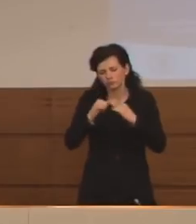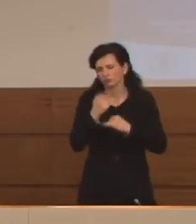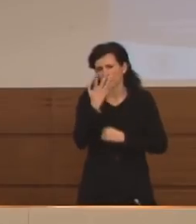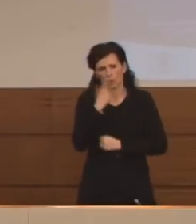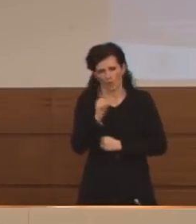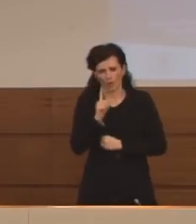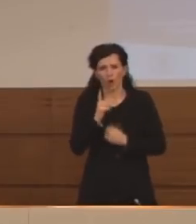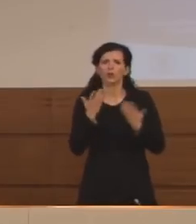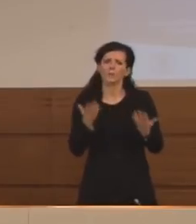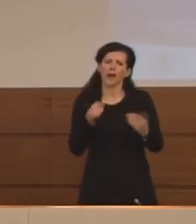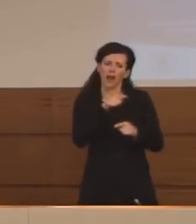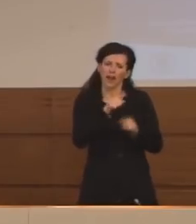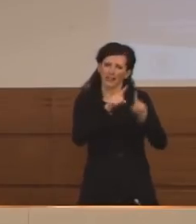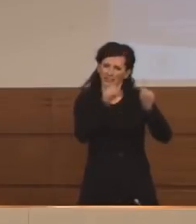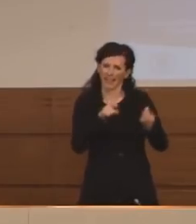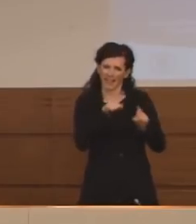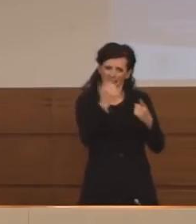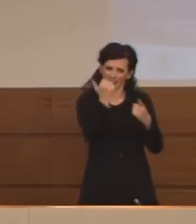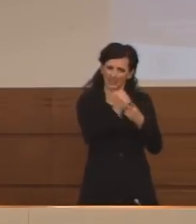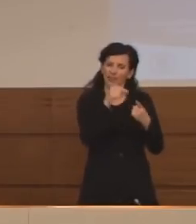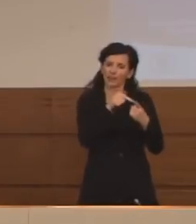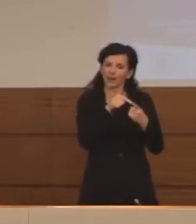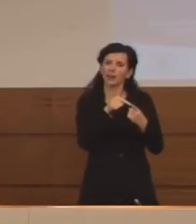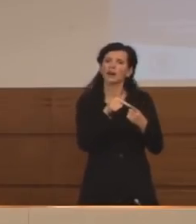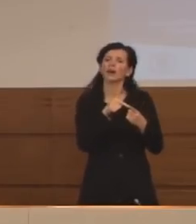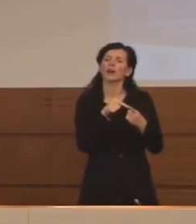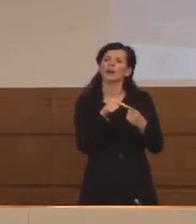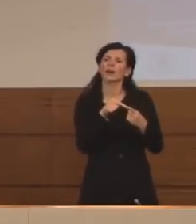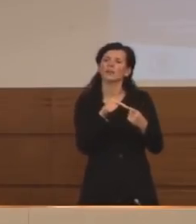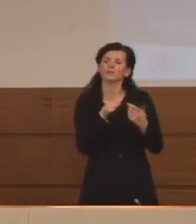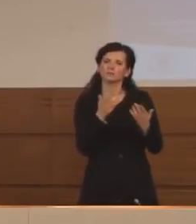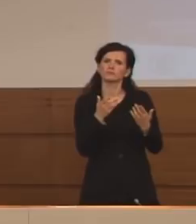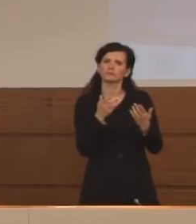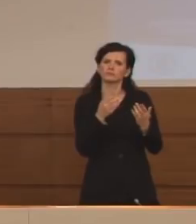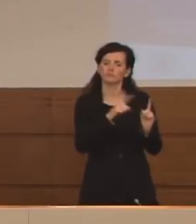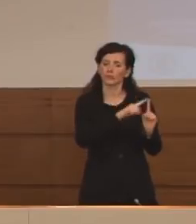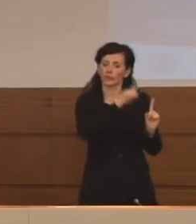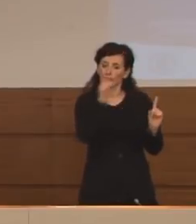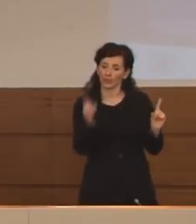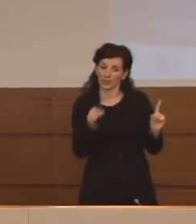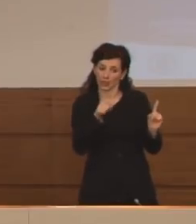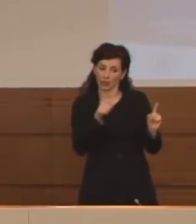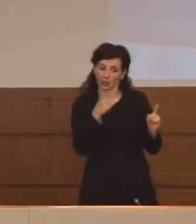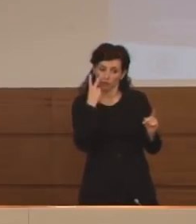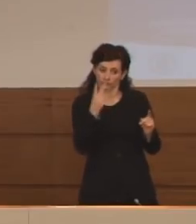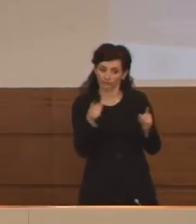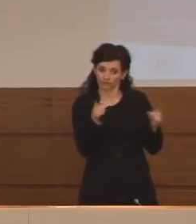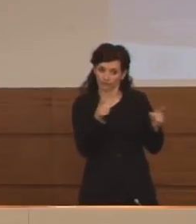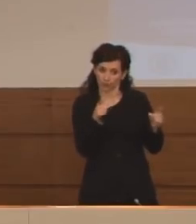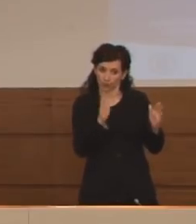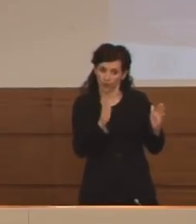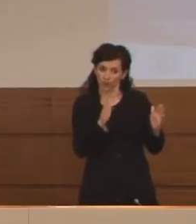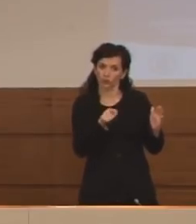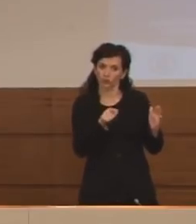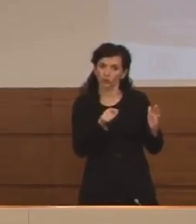bisogna dire che fino ad ora le caratteristiche dei test che sono stati valutati